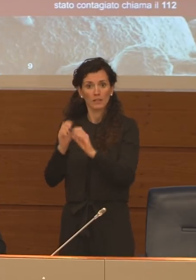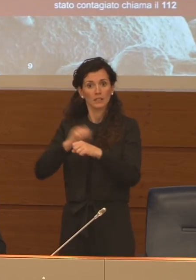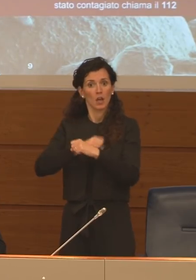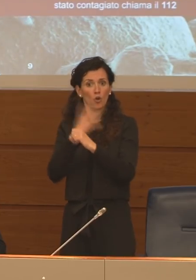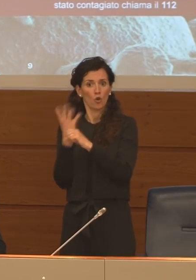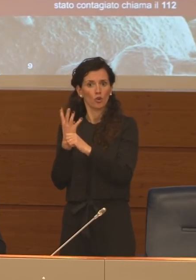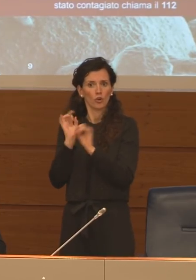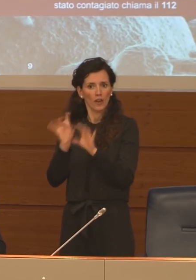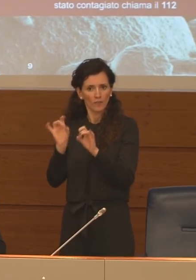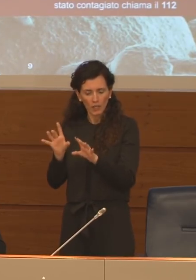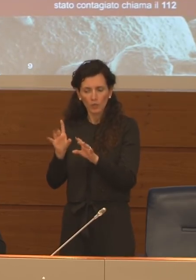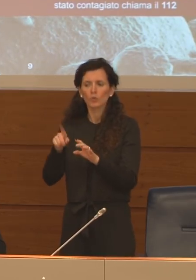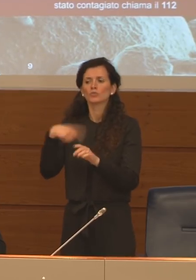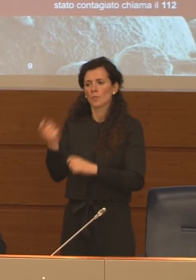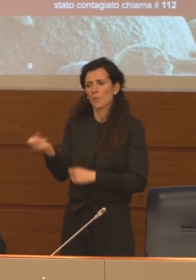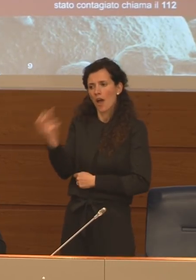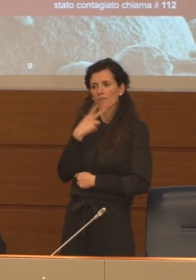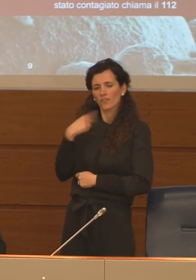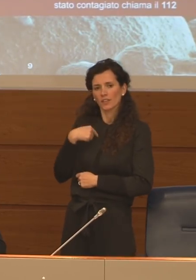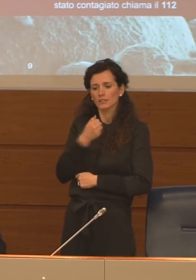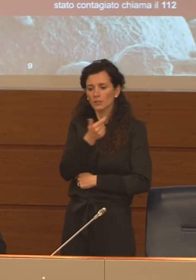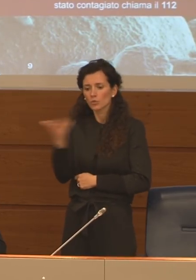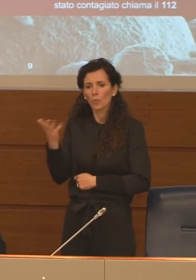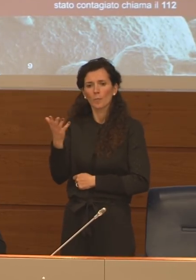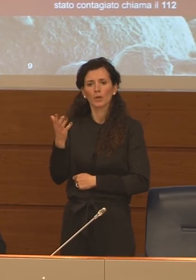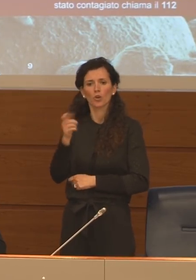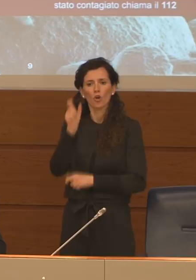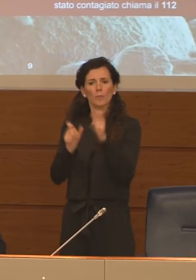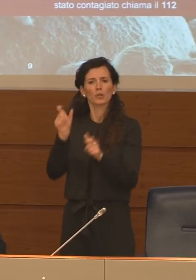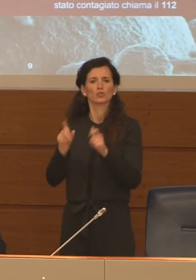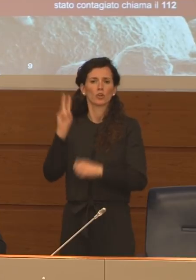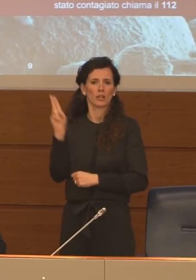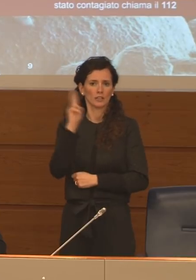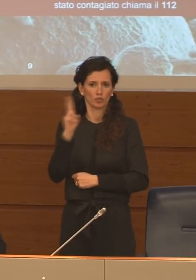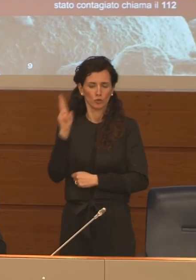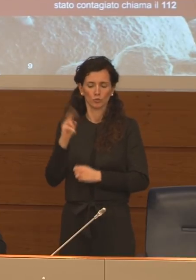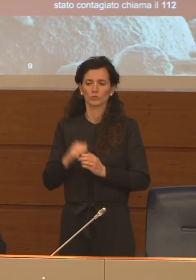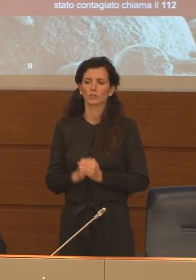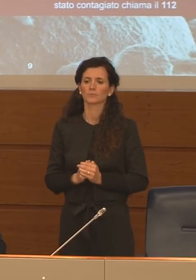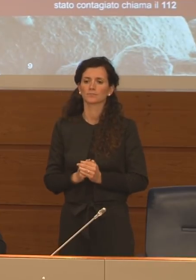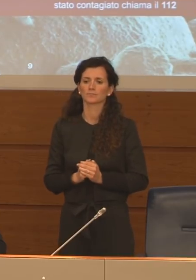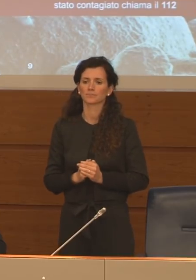deceduti in conseguenza del coronavirus. Il dato importante che ritengo di